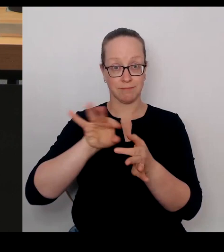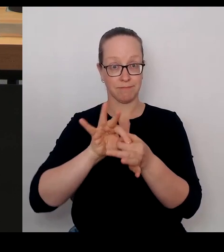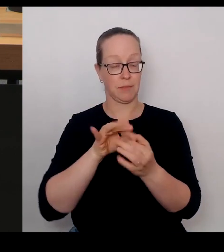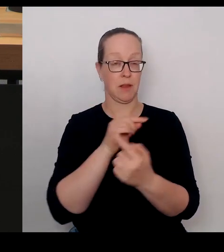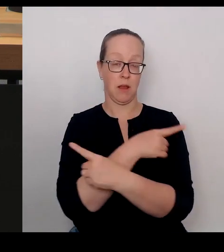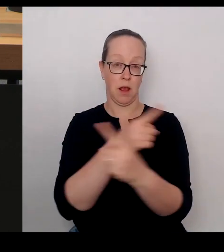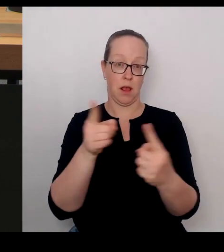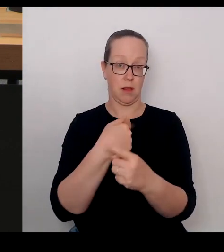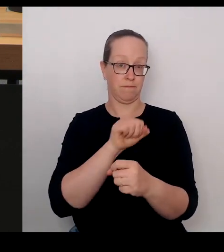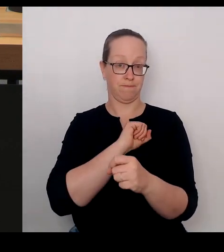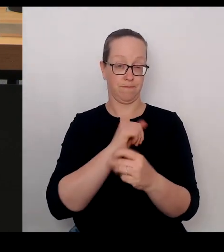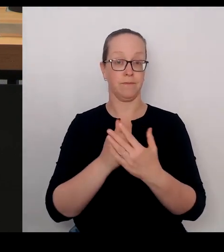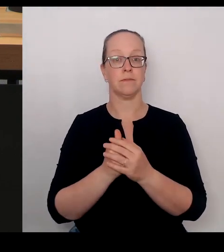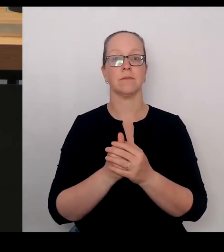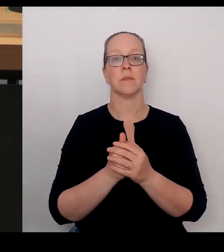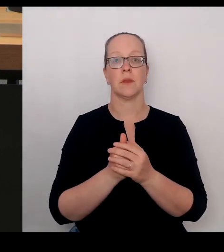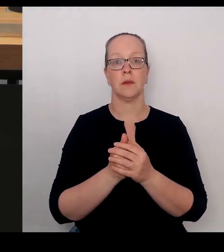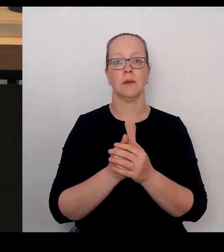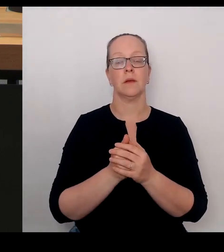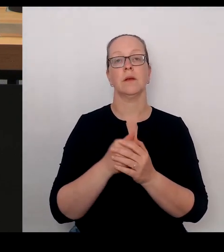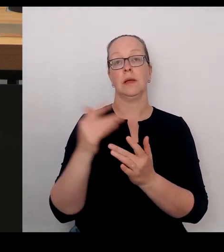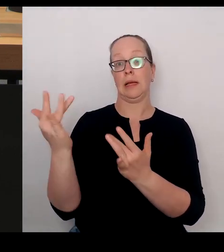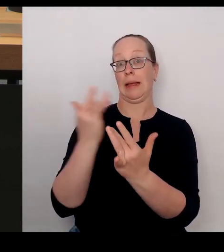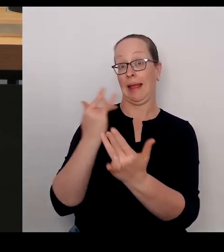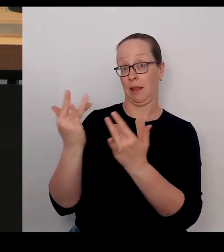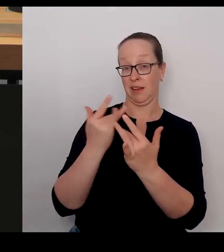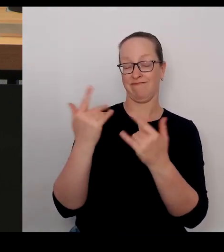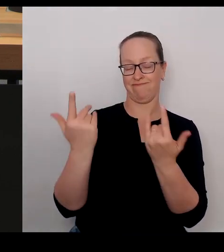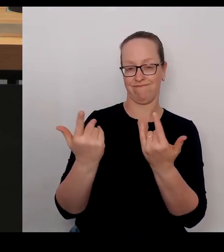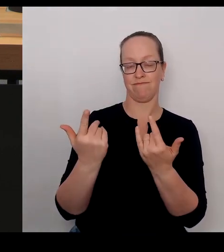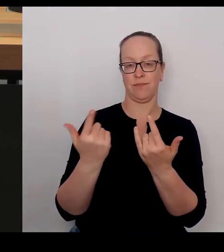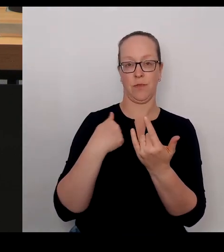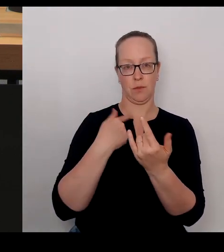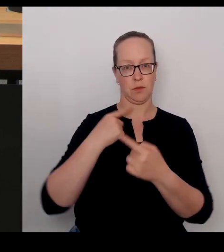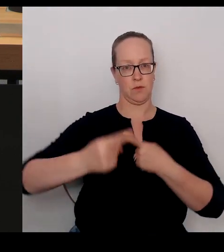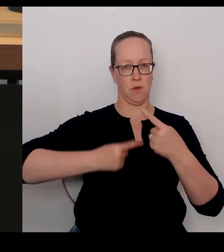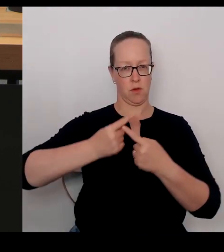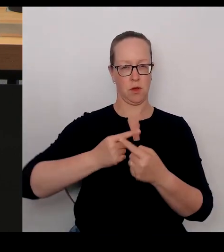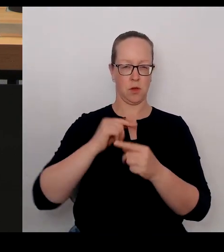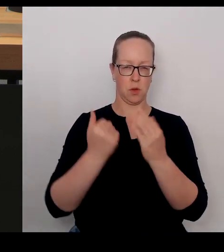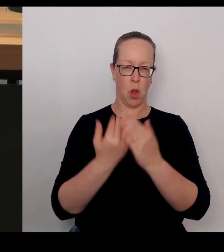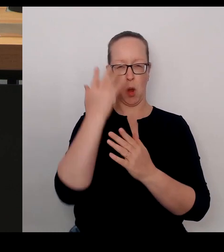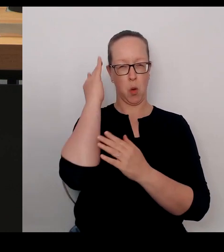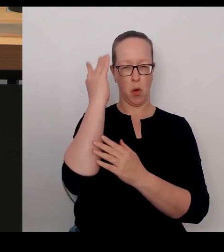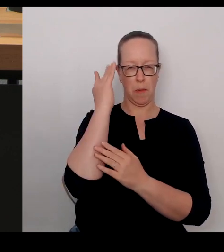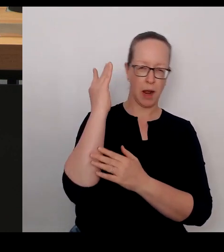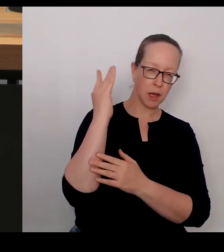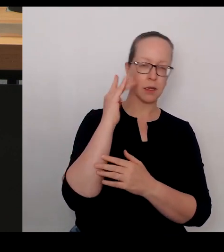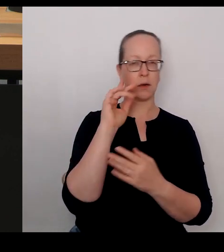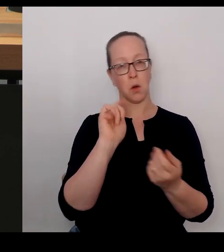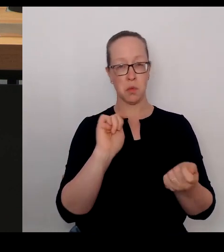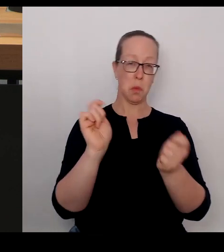Wir sind entschlossen, Empfehlungen ernsthaft zu prüfen und gegebenenfalls umzusetzen. Die aktuelle Haushaltslage ist ohne. Wenn